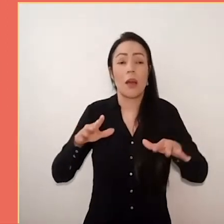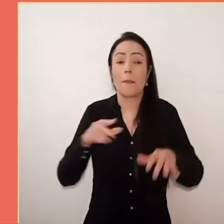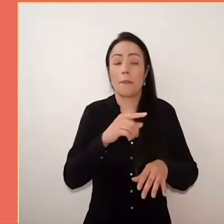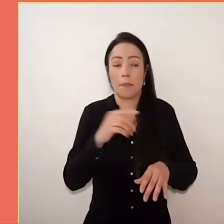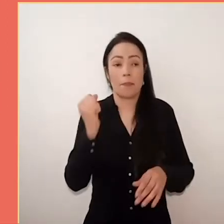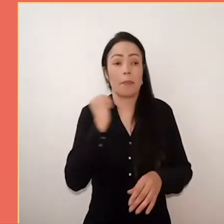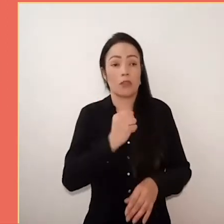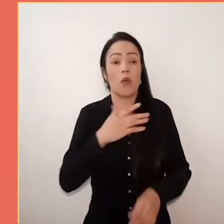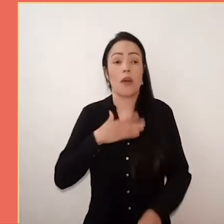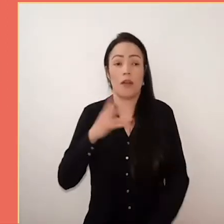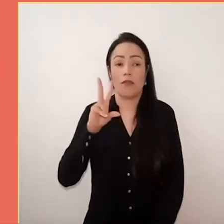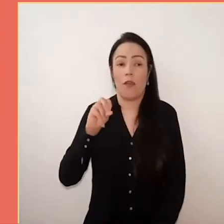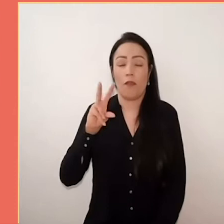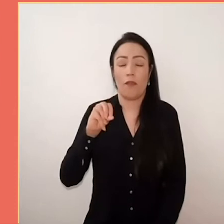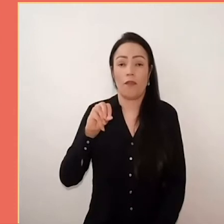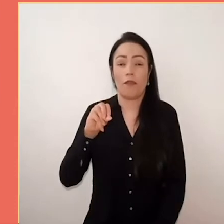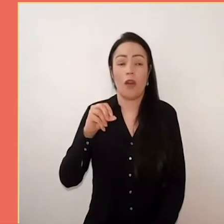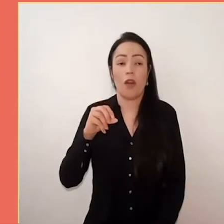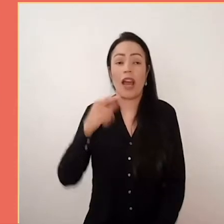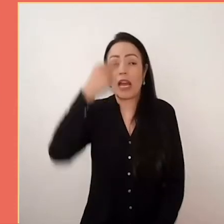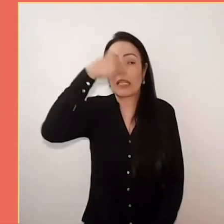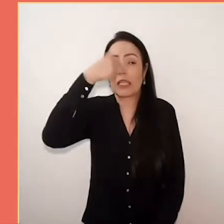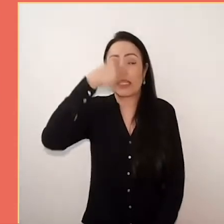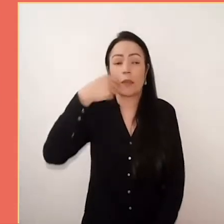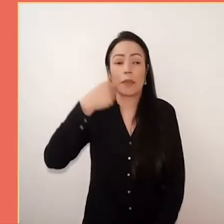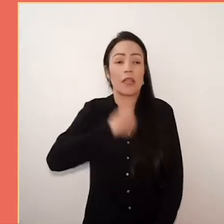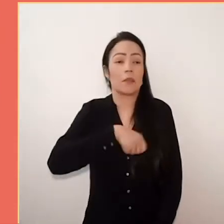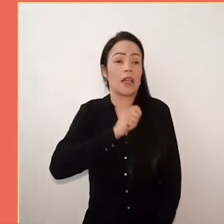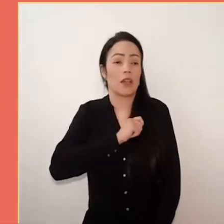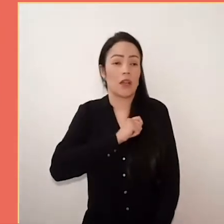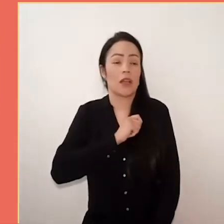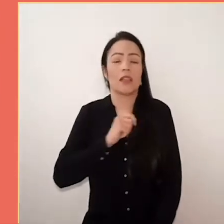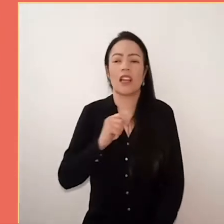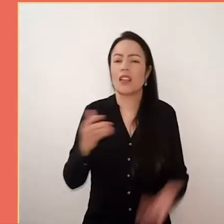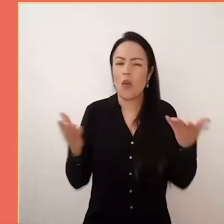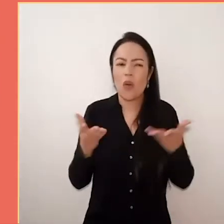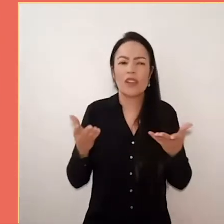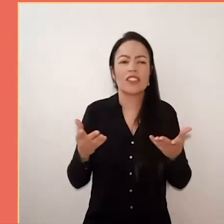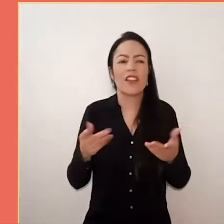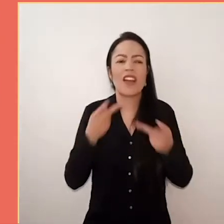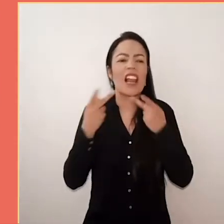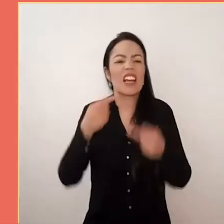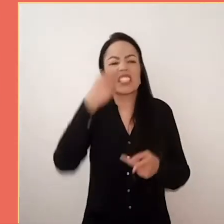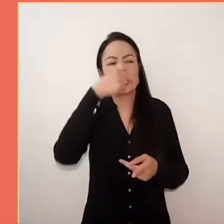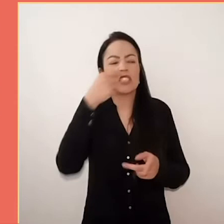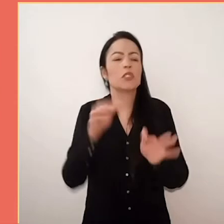Cometemos os mesmos erros. Chamar de gripezinha, receitar mesinhas,